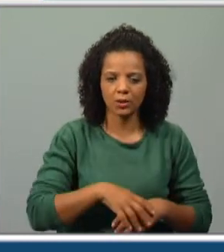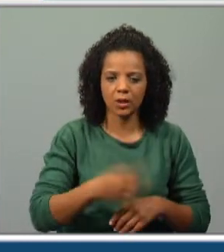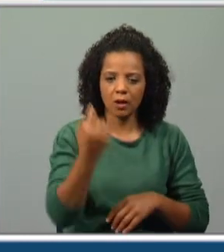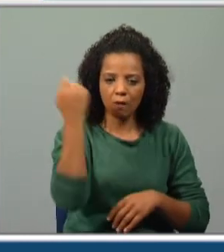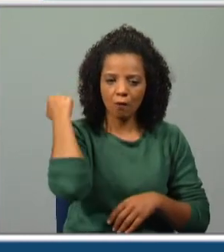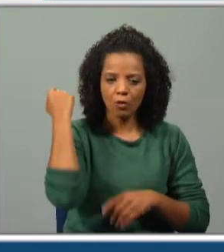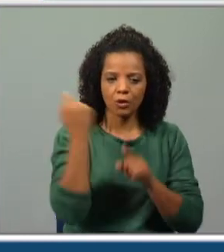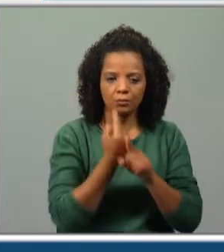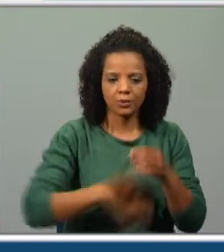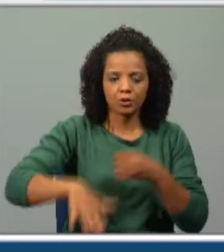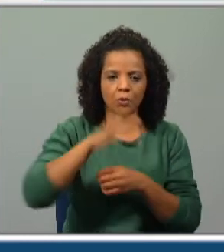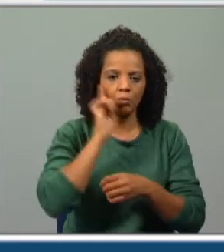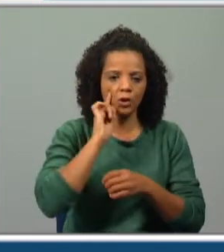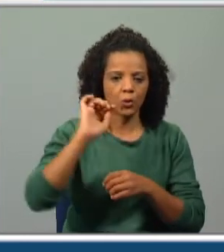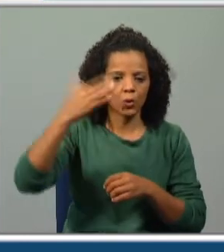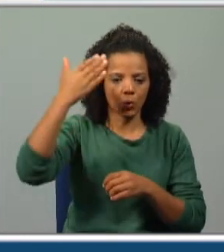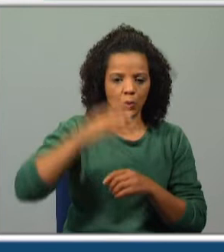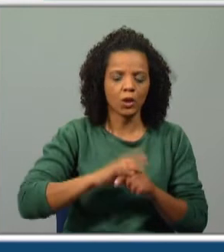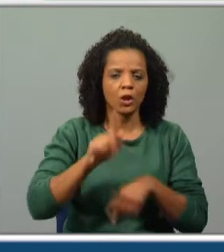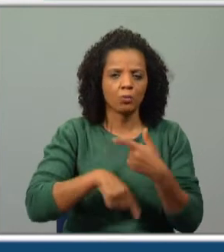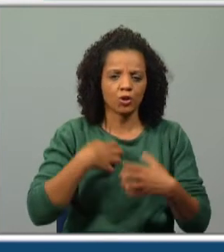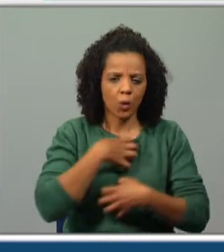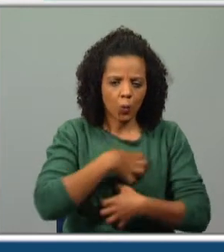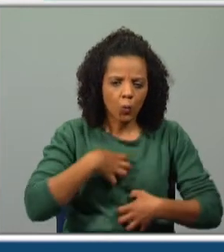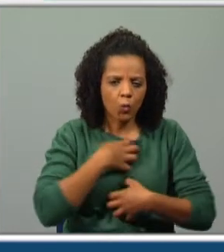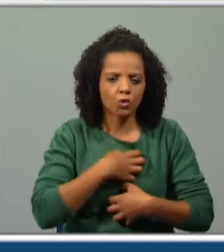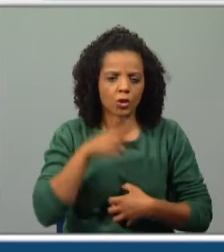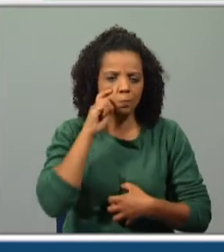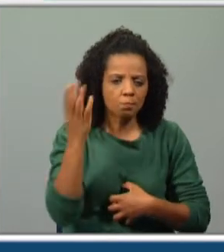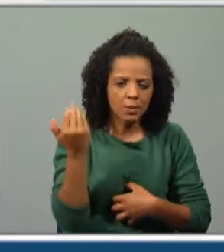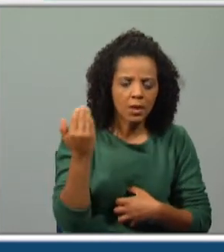dos acontecimentos mais revantes depois a angústia em segurança e de Orientação 之後最重要的事件安全和指導的痛苦